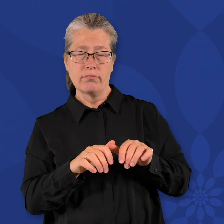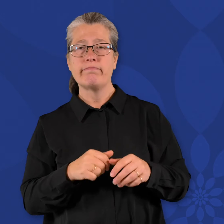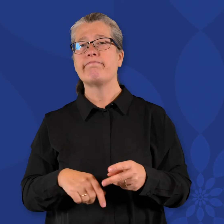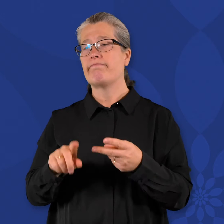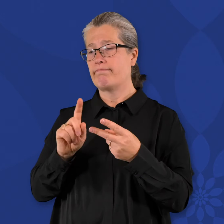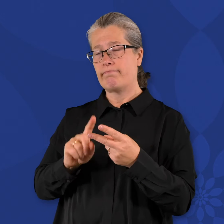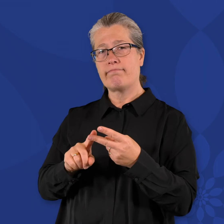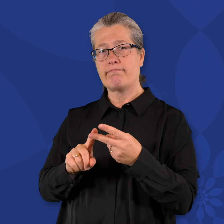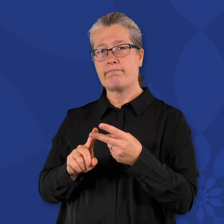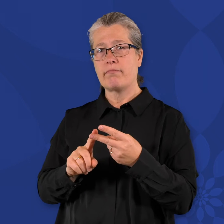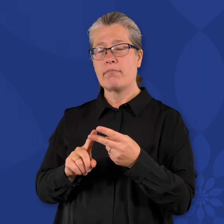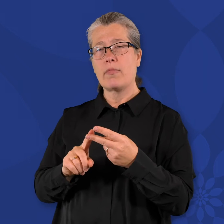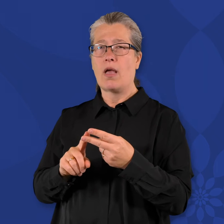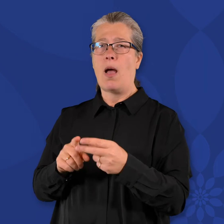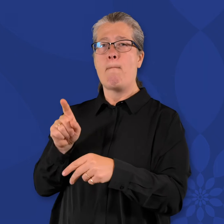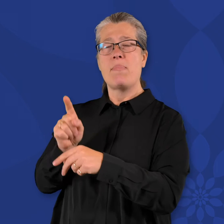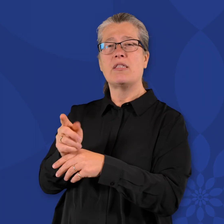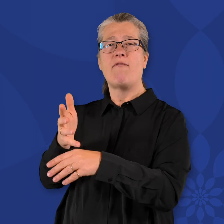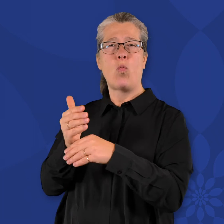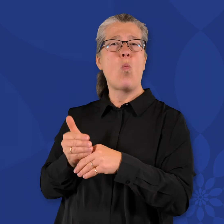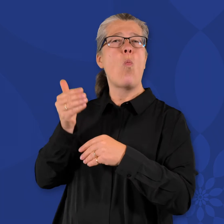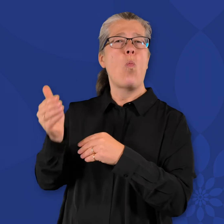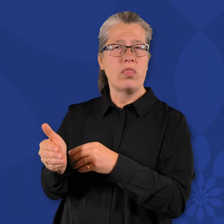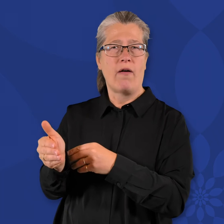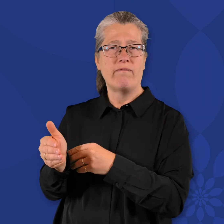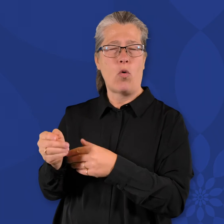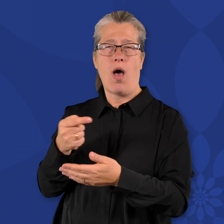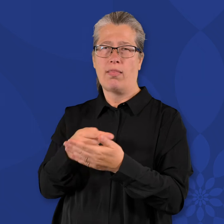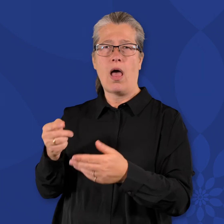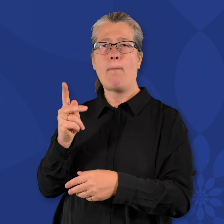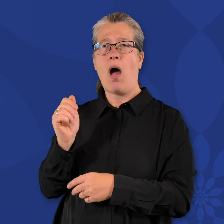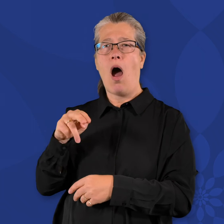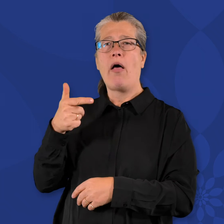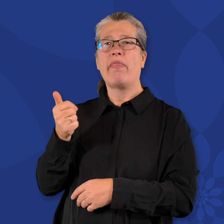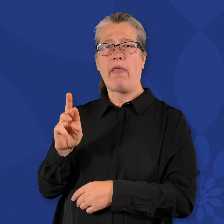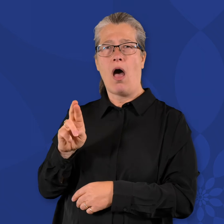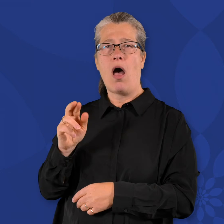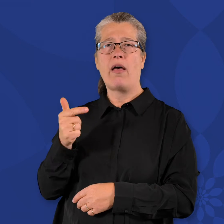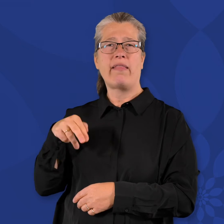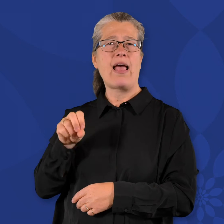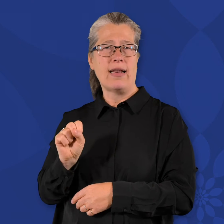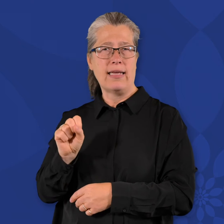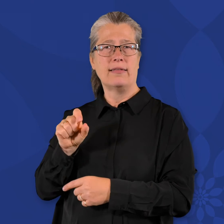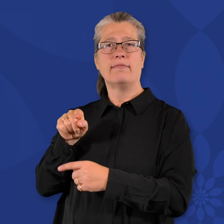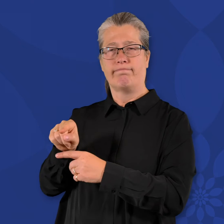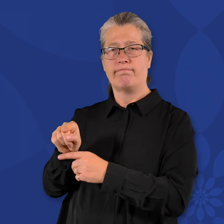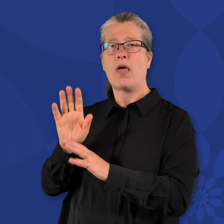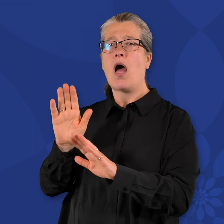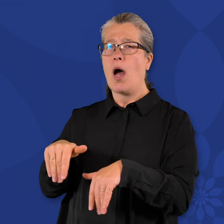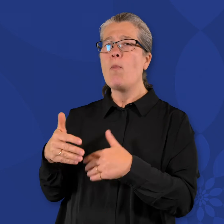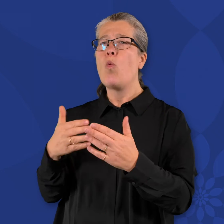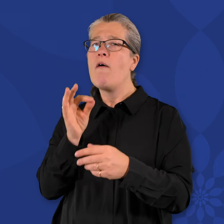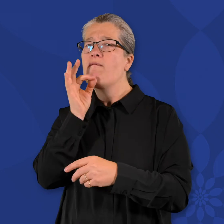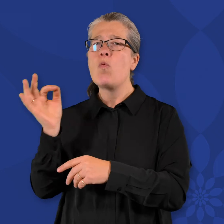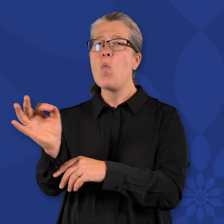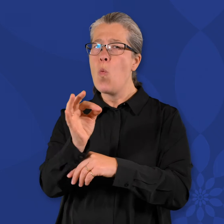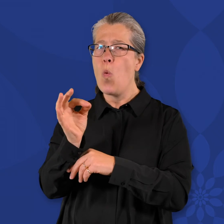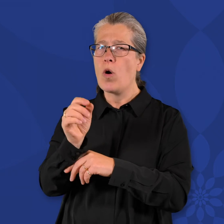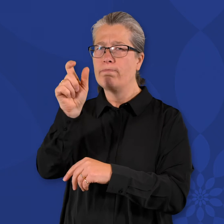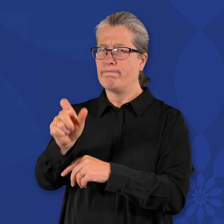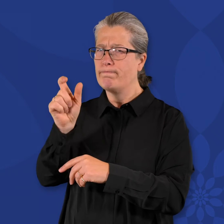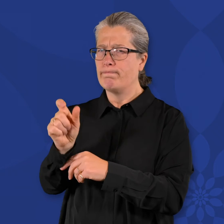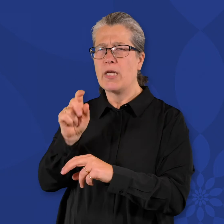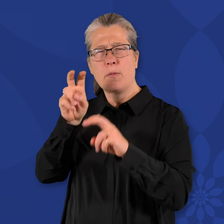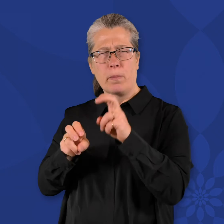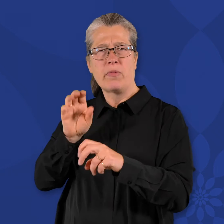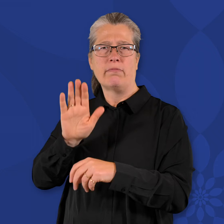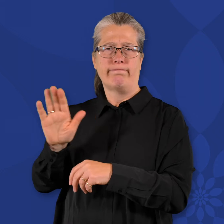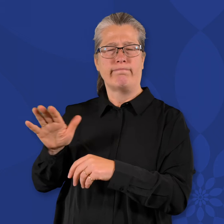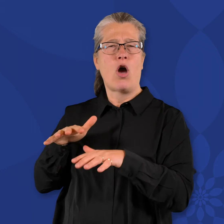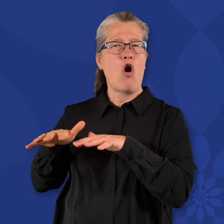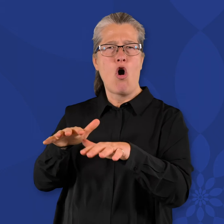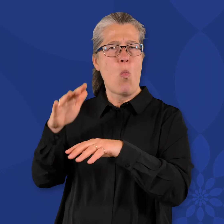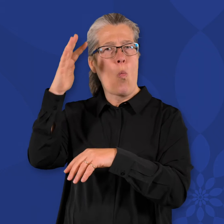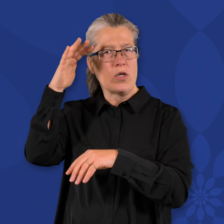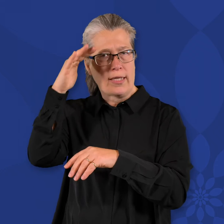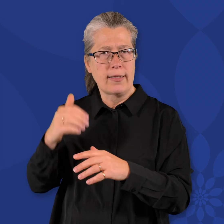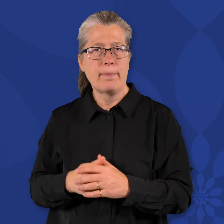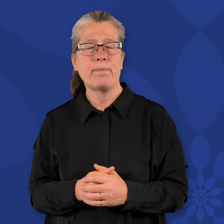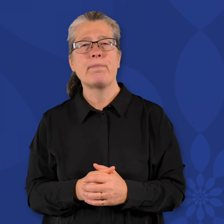och Kantar TNS Oy kartlade åsikterna genom en enkätundersökning.